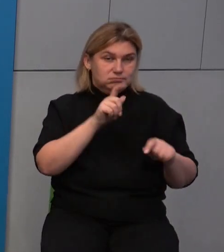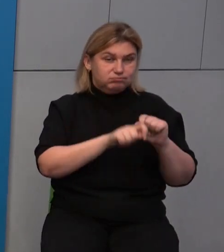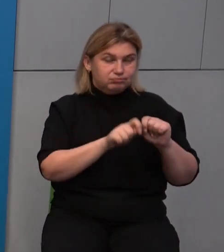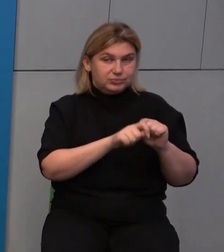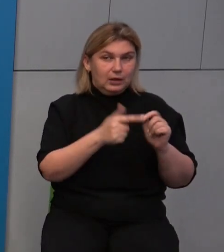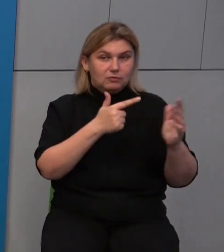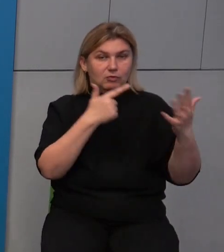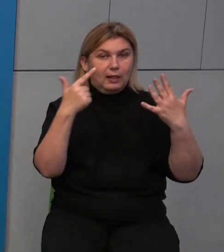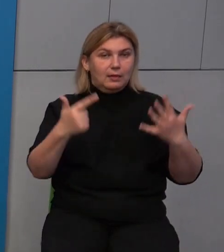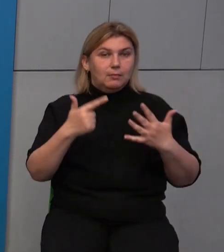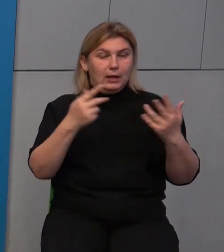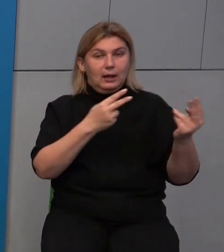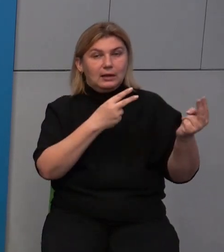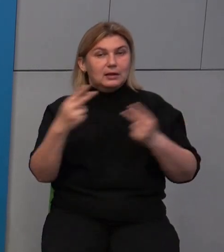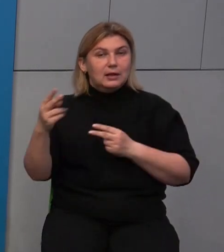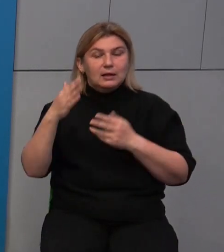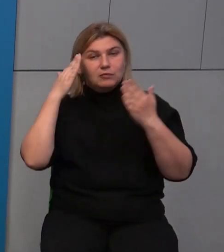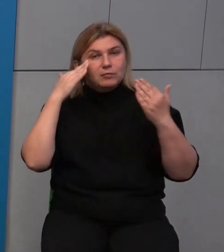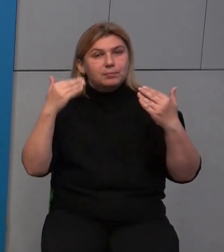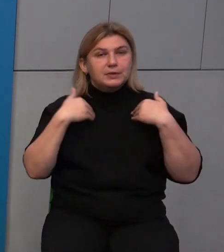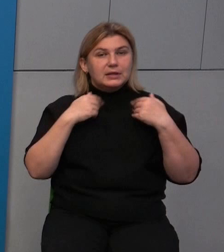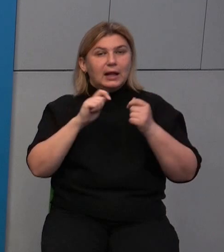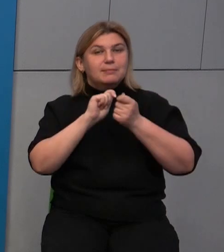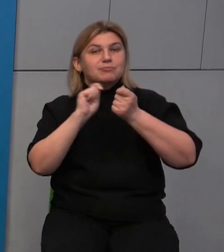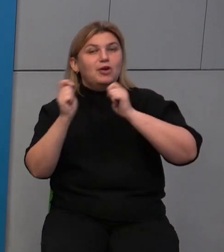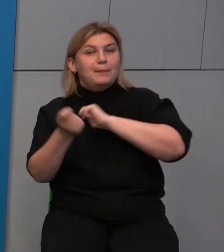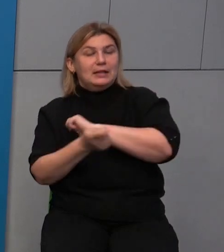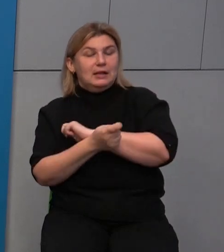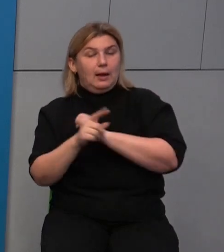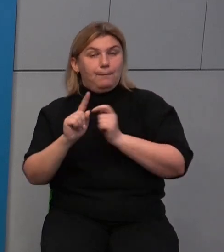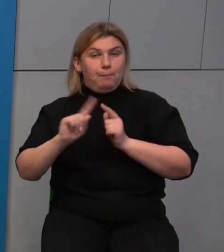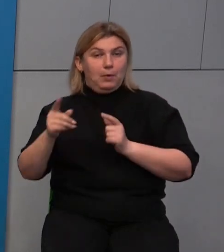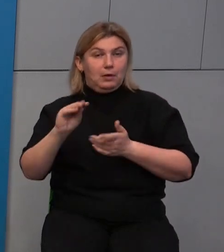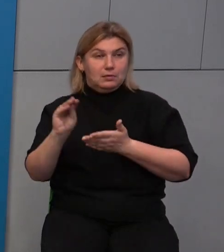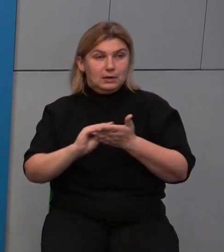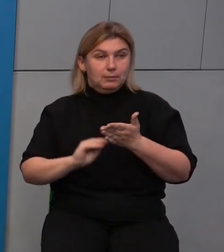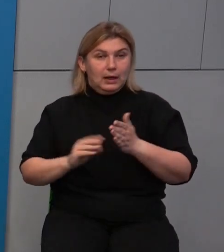"Szpital Przemienienia" po napisaniu w szufladach cenzury.